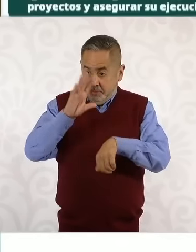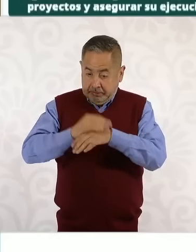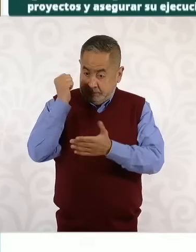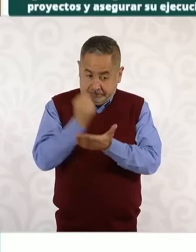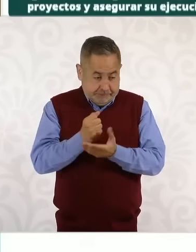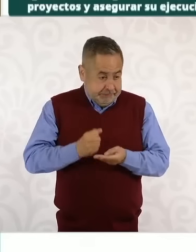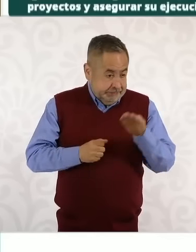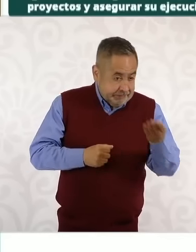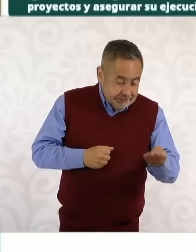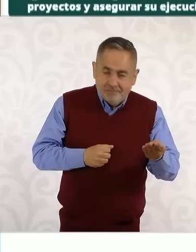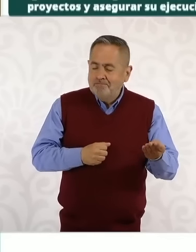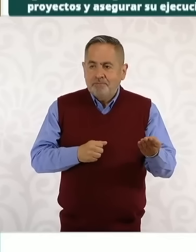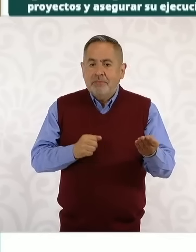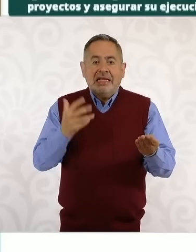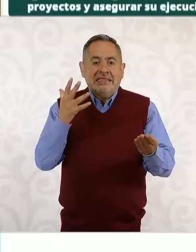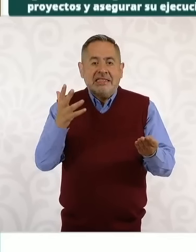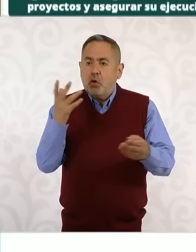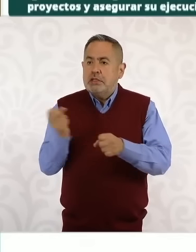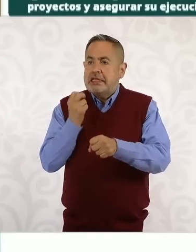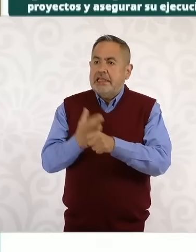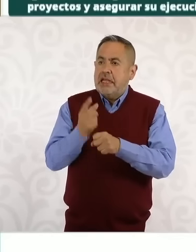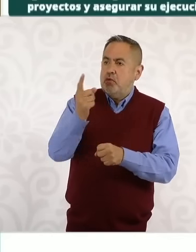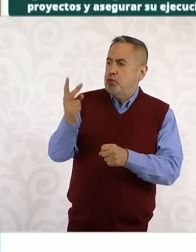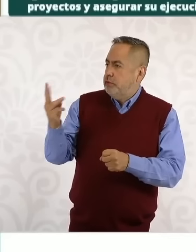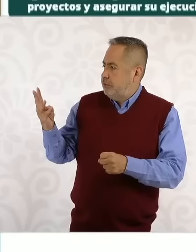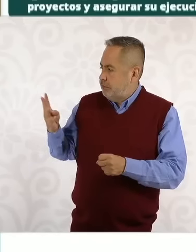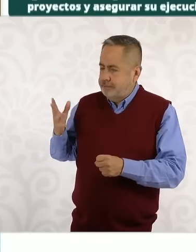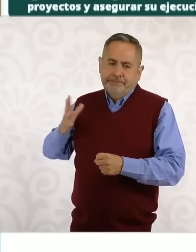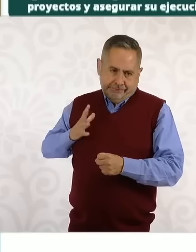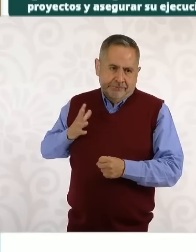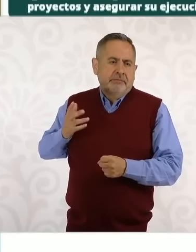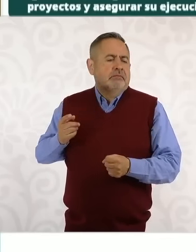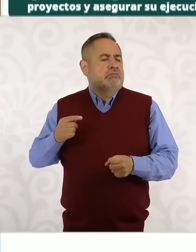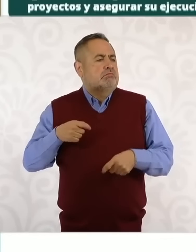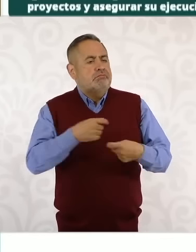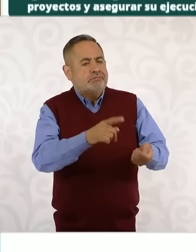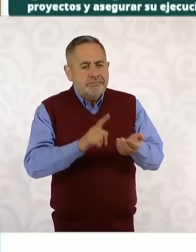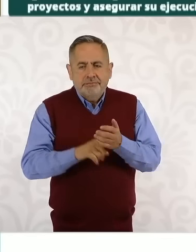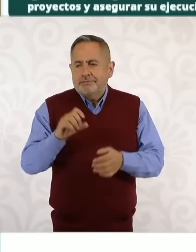autoridades diferentes. Bueno, la Secretaría, por supuesto, la Comisión Nacional de Energía,